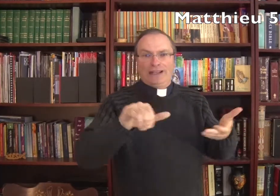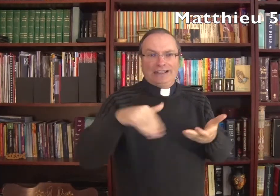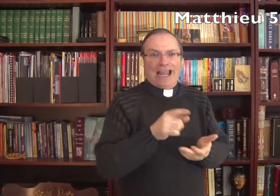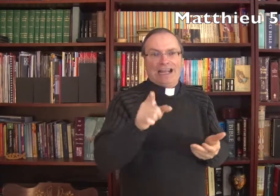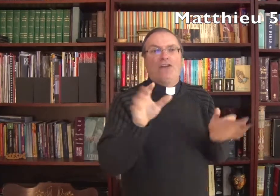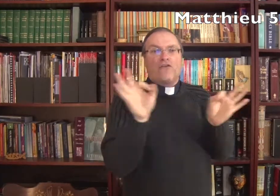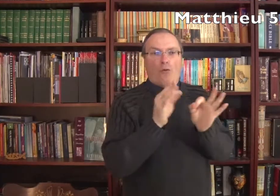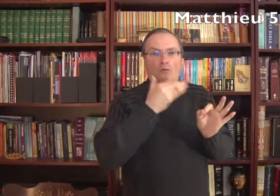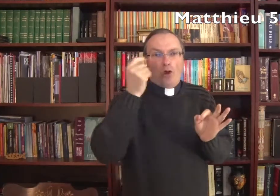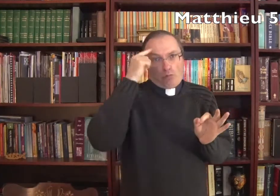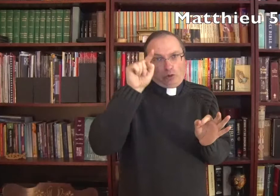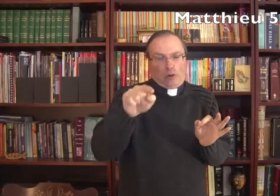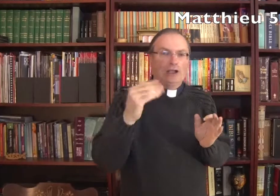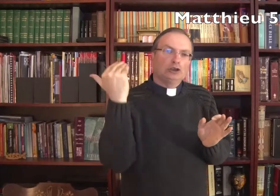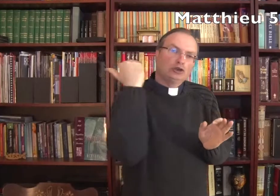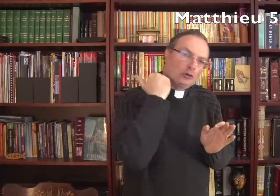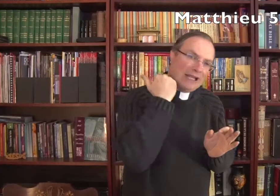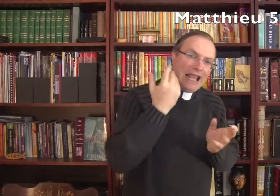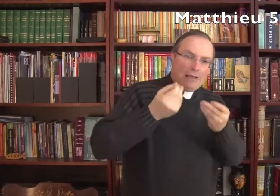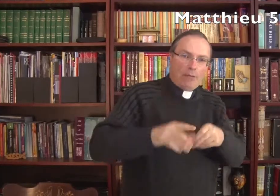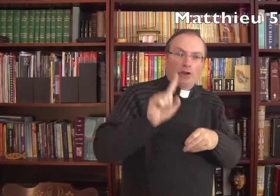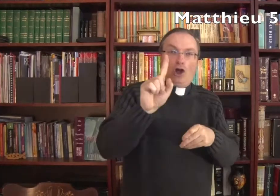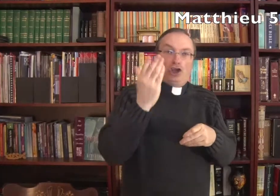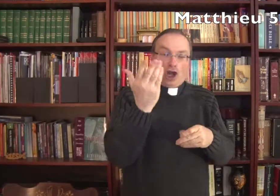car il vaut mieux pour toi subir la perte d’un seul